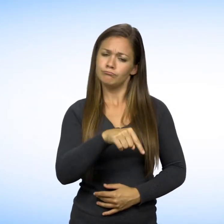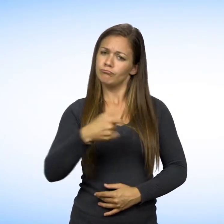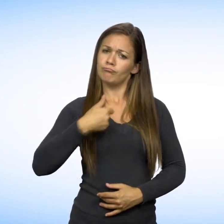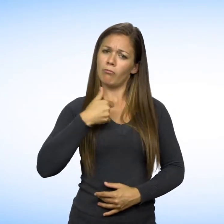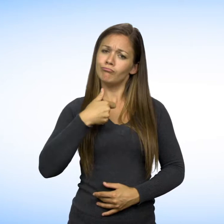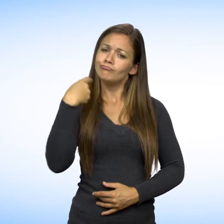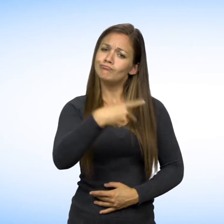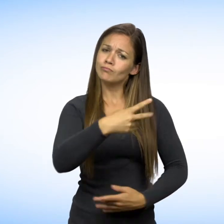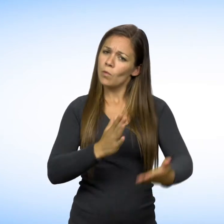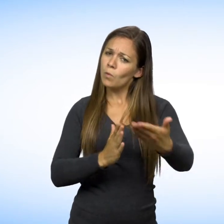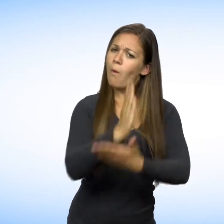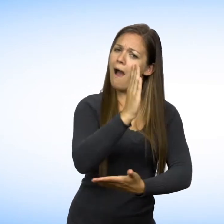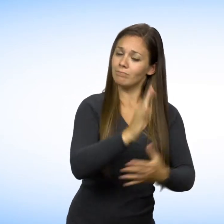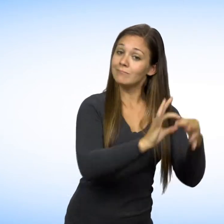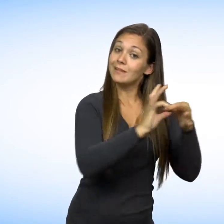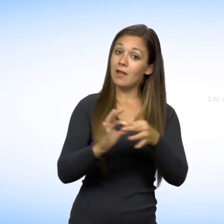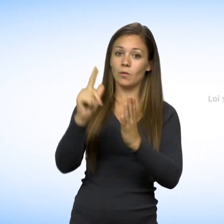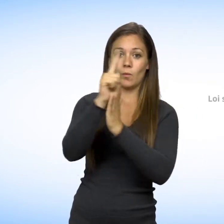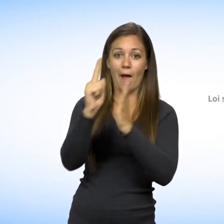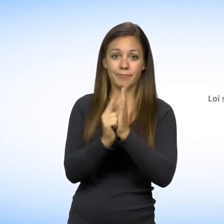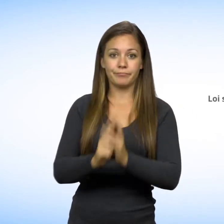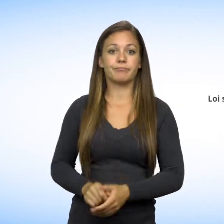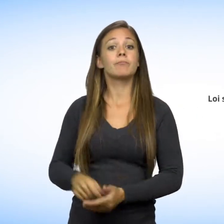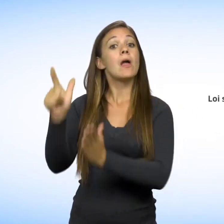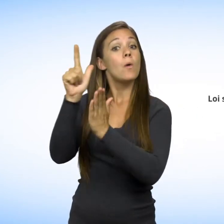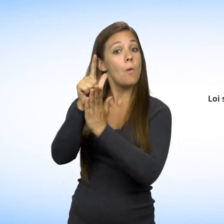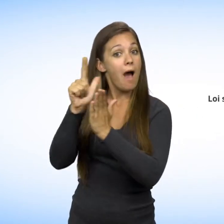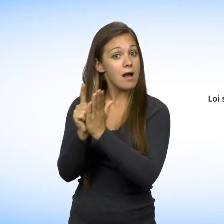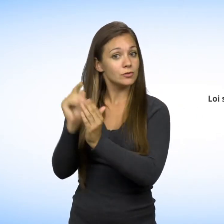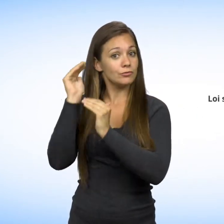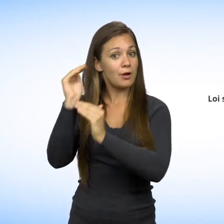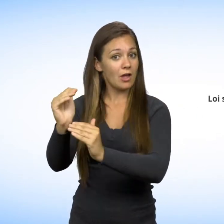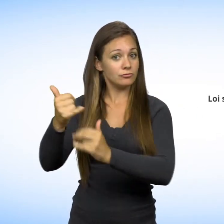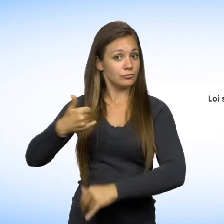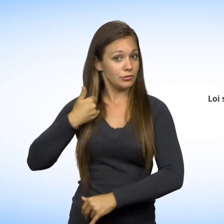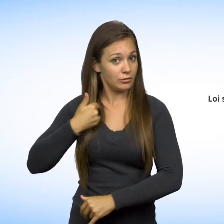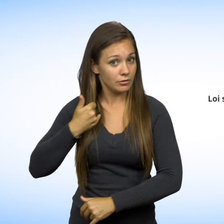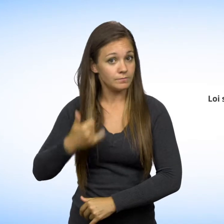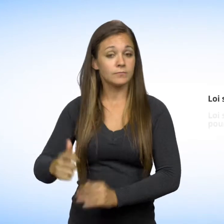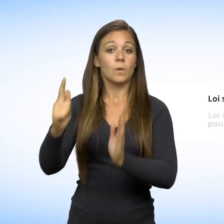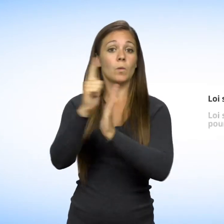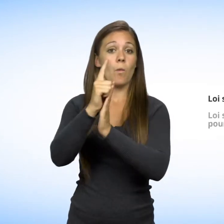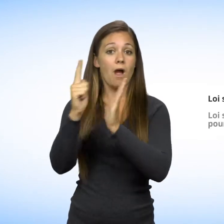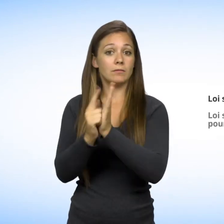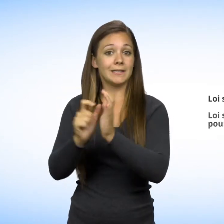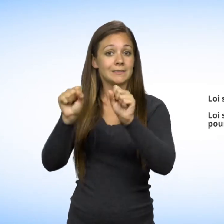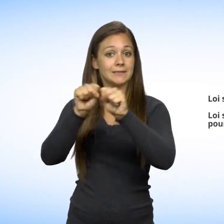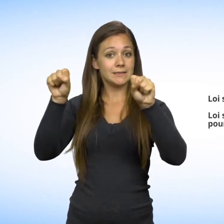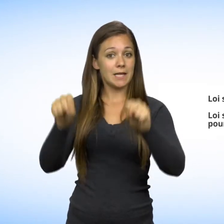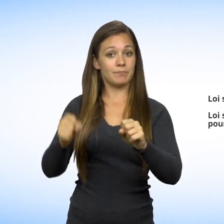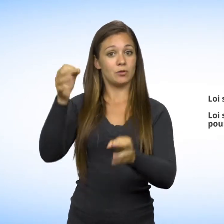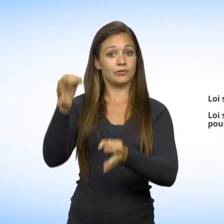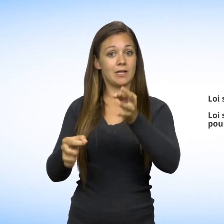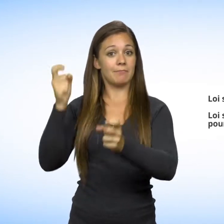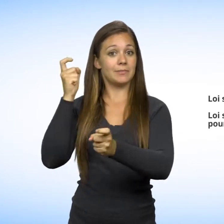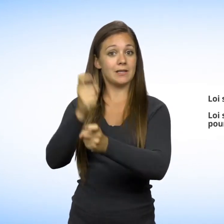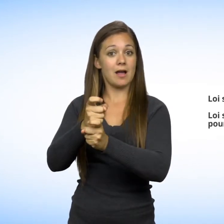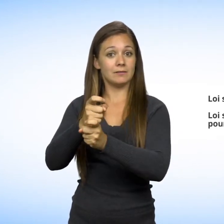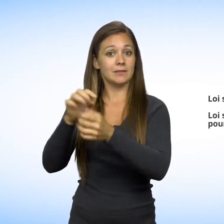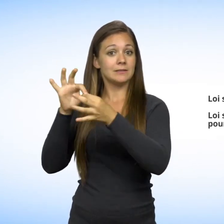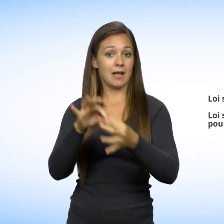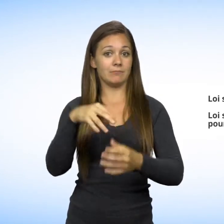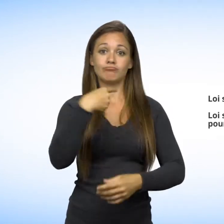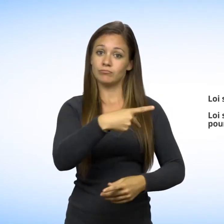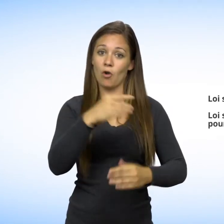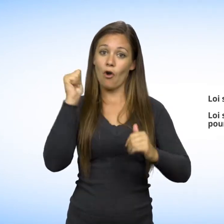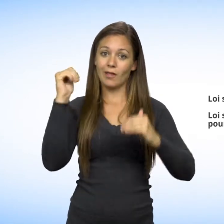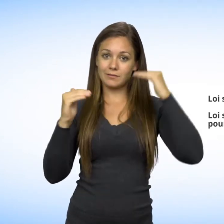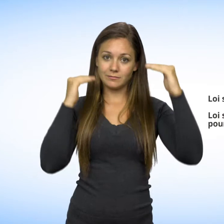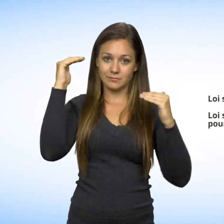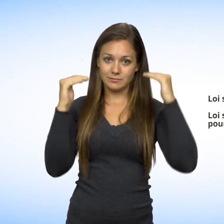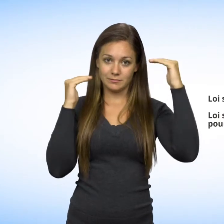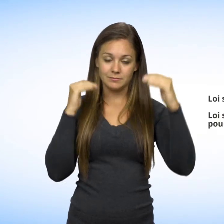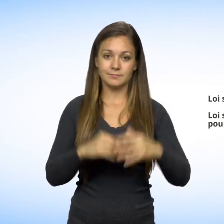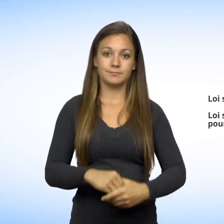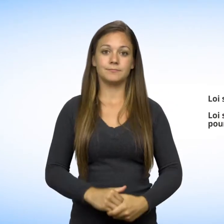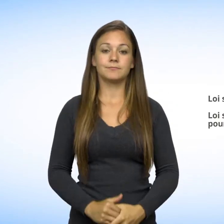(la Loi sur laprotection de la jeunesse et à la Loi sur le système de justice pénale pour les adolescents).